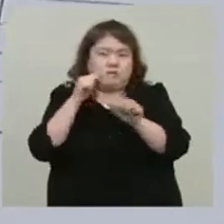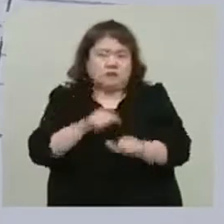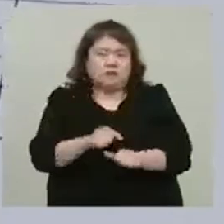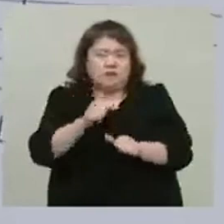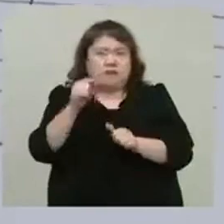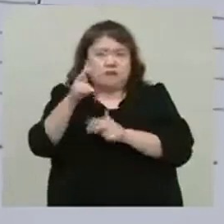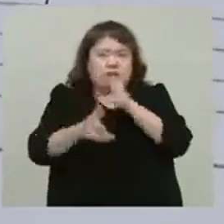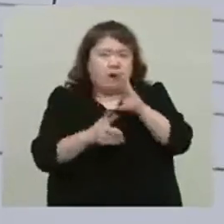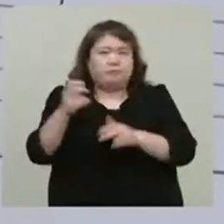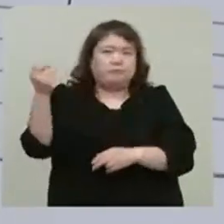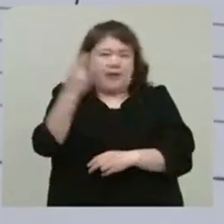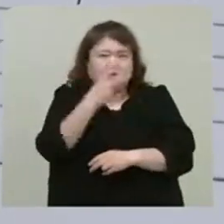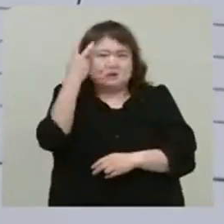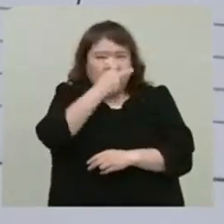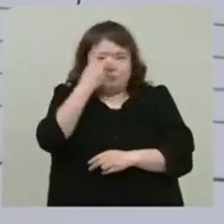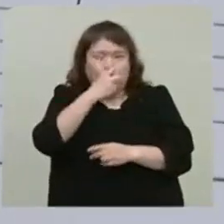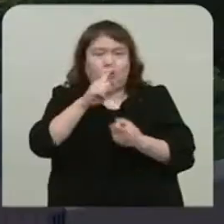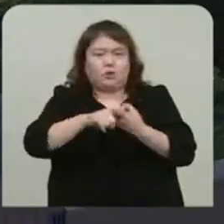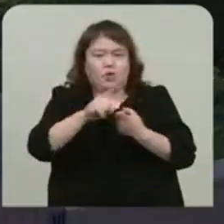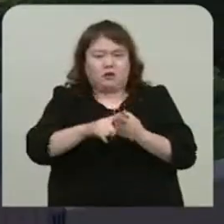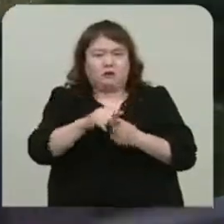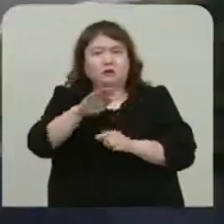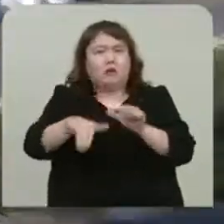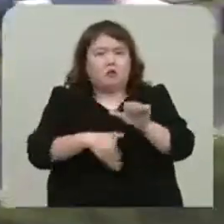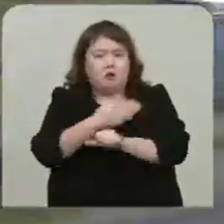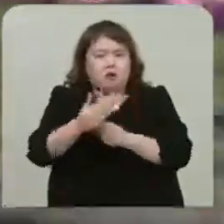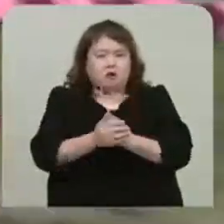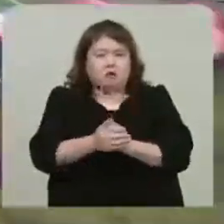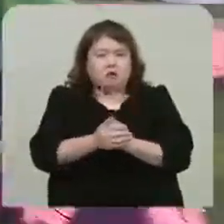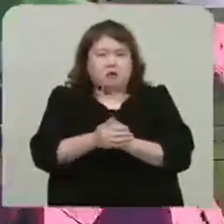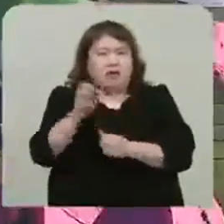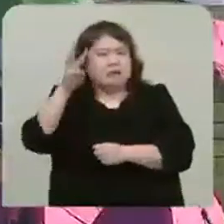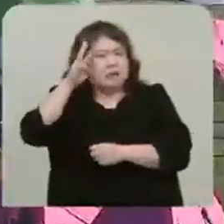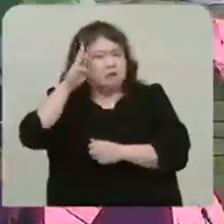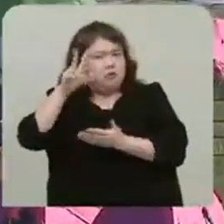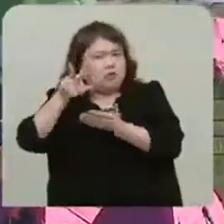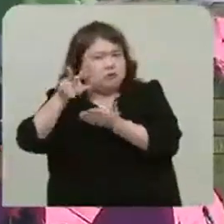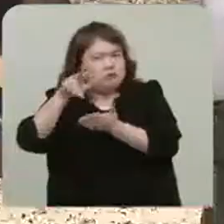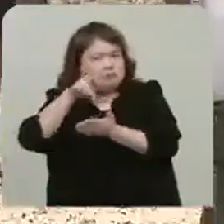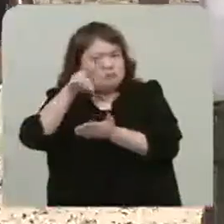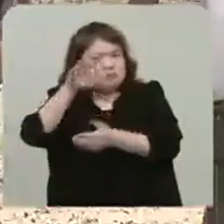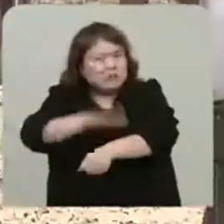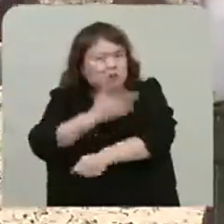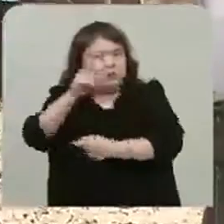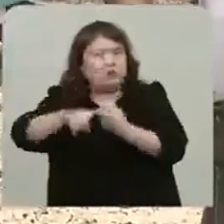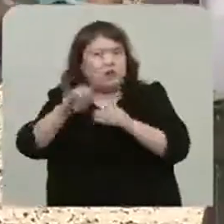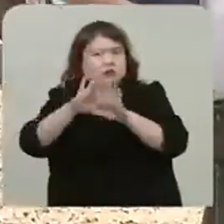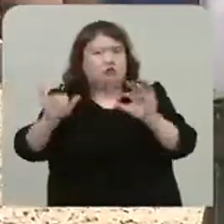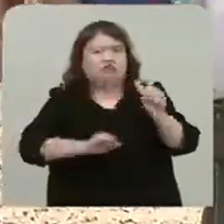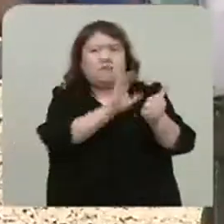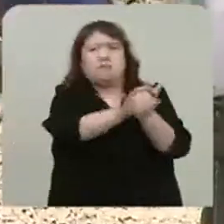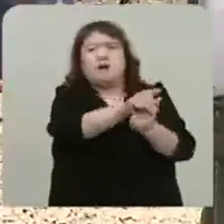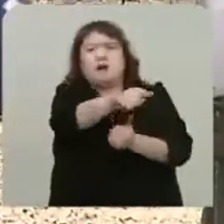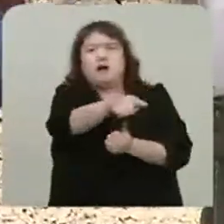지고 있는 일련의 상황들. 잼버리 파행 책임을 전라북도에 묻는 일종의 페널티인 셈입니다.